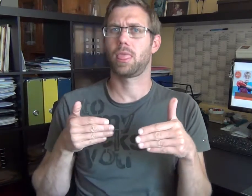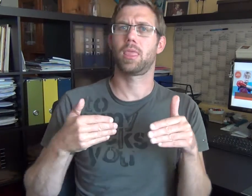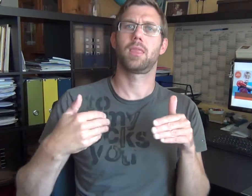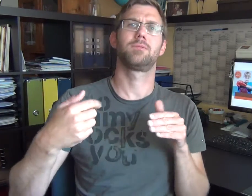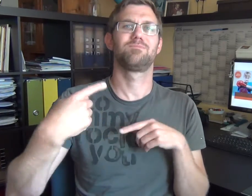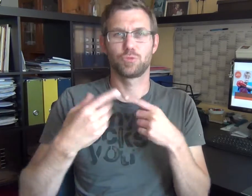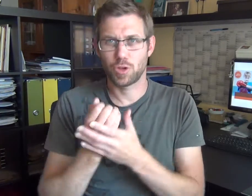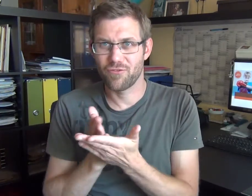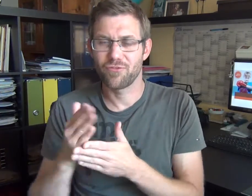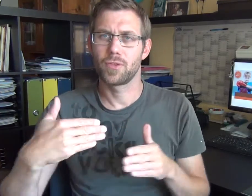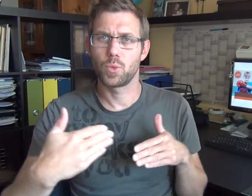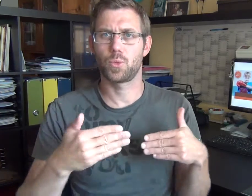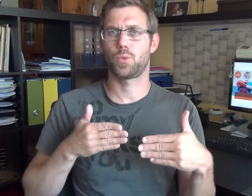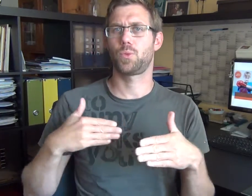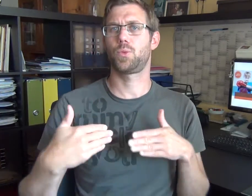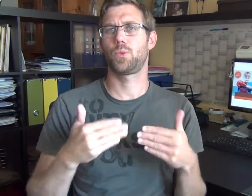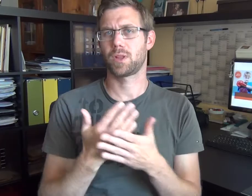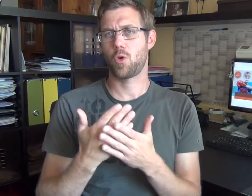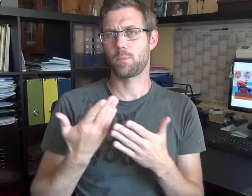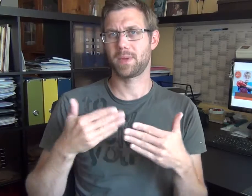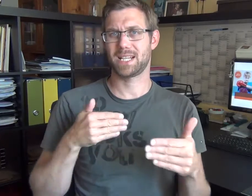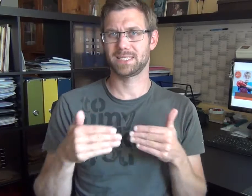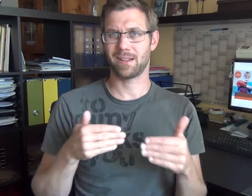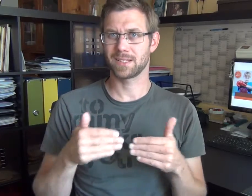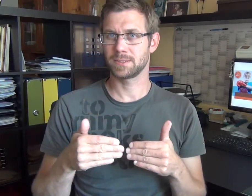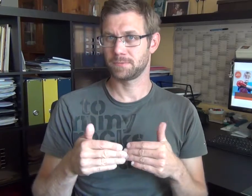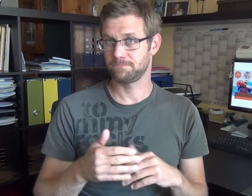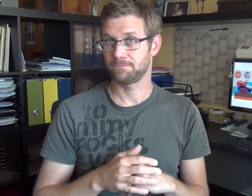und muss sich mit ihnen arrangieren. Deswegen diese "dynamische" Gebärde für Resilienz.